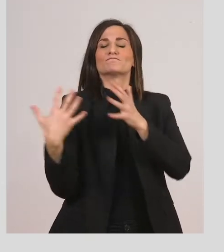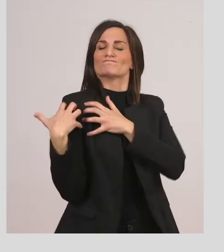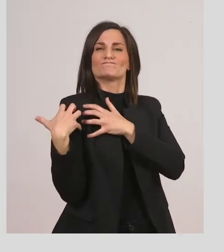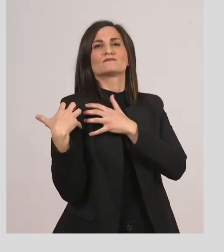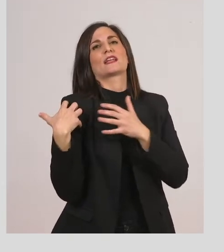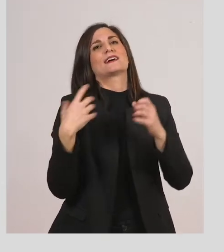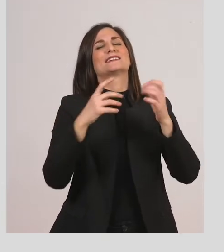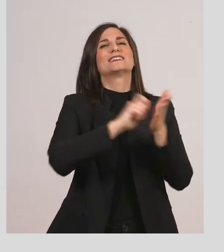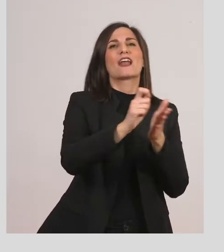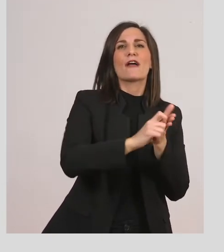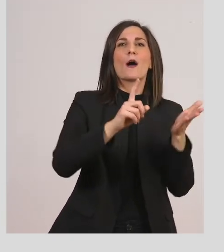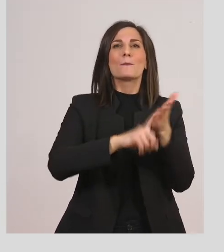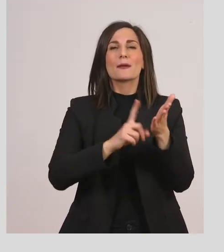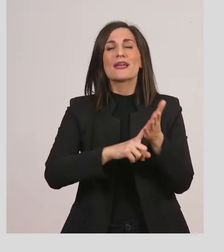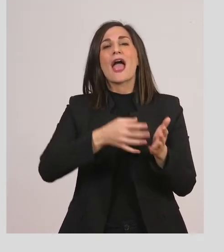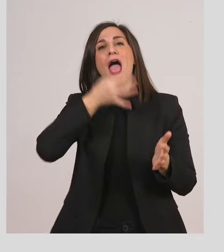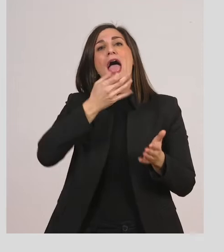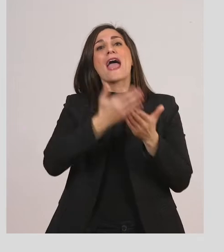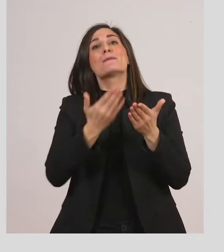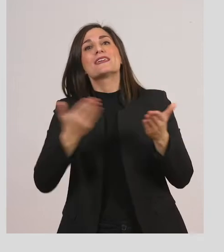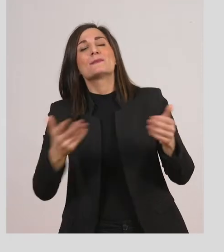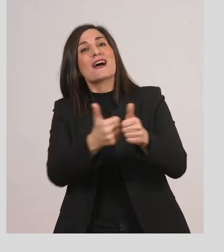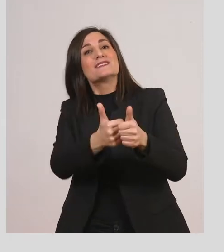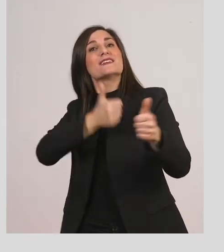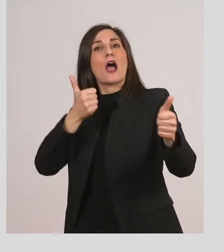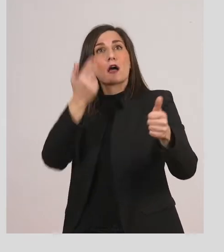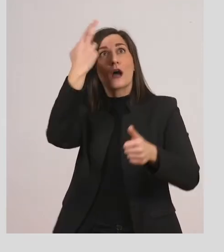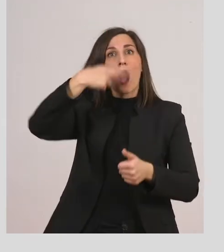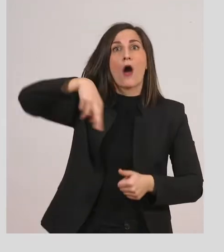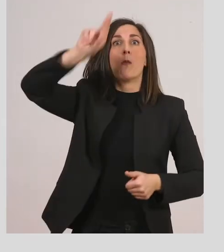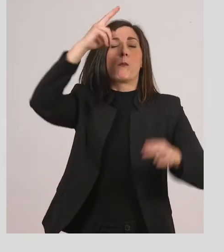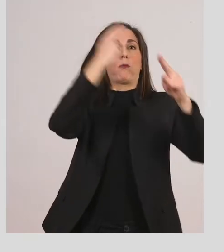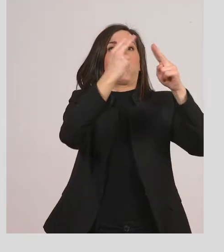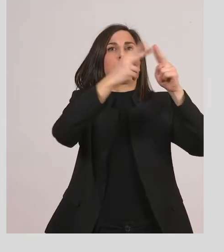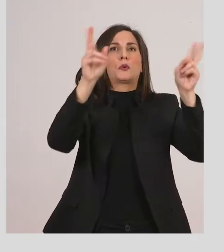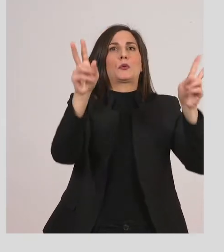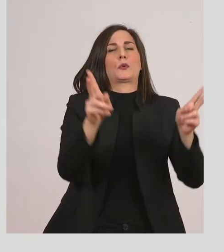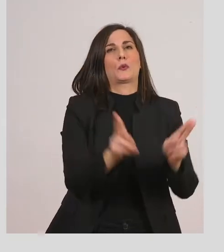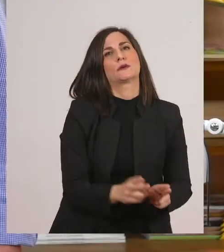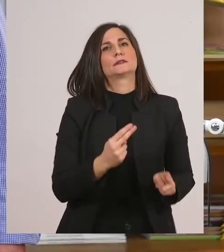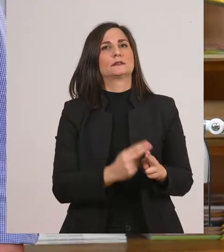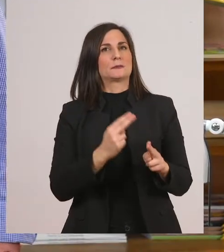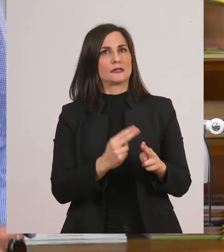τα επιχειρήματα. Προφανώς από τα πιο σημαντικά στα λιγότερο σημαντικά. Και τέλος, πρέπει να ελέγξει τα επιχειρήματα,